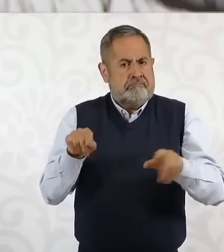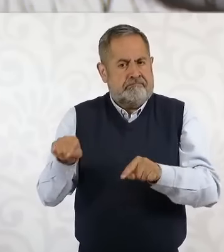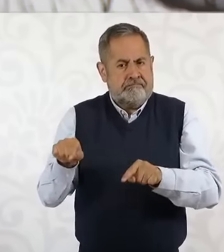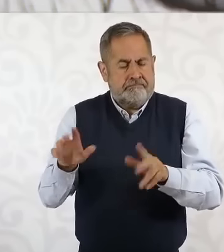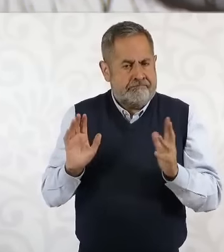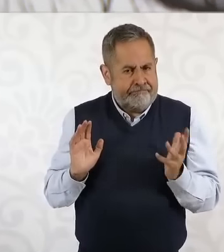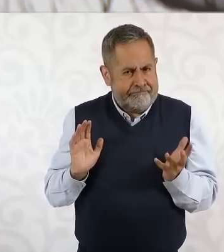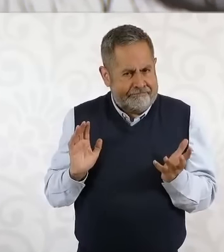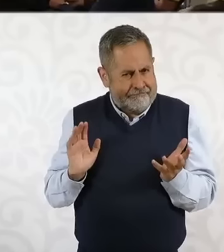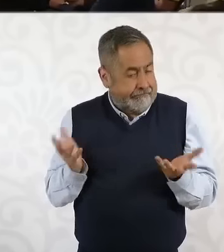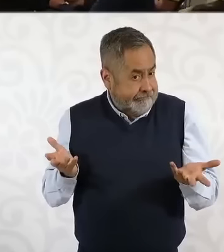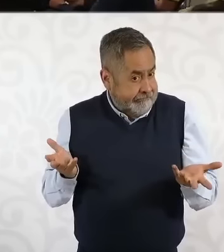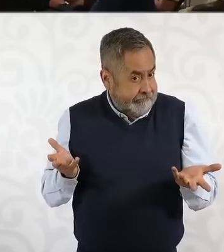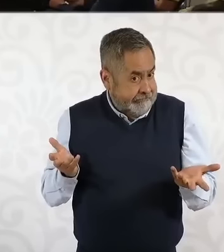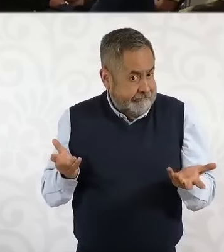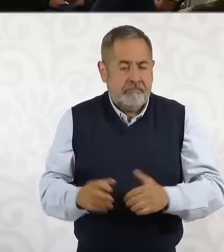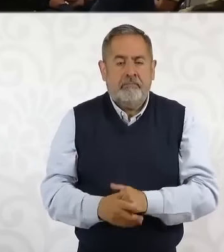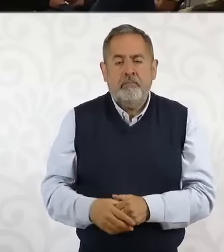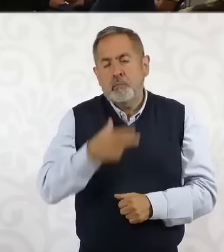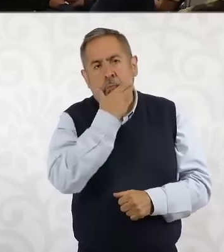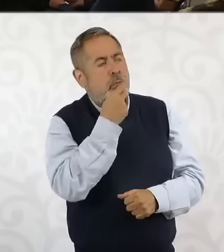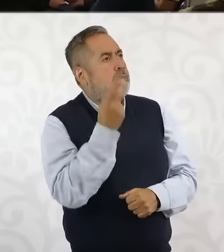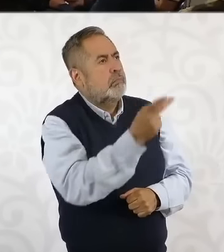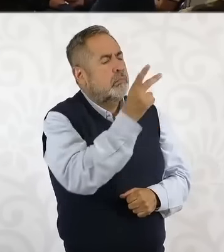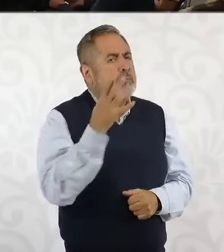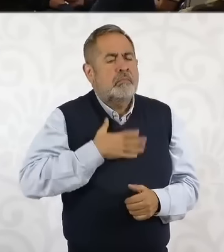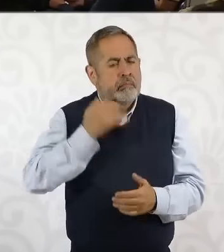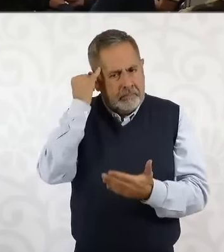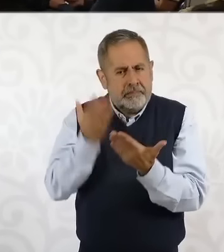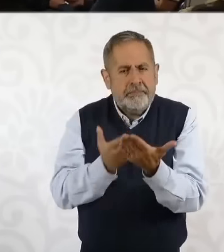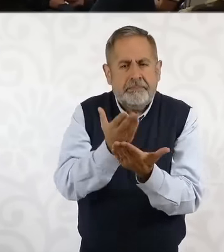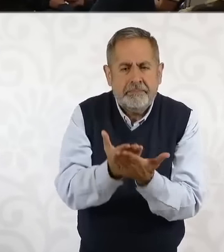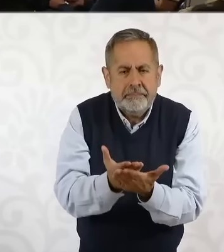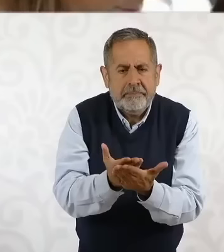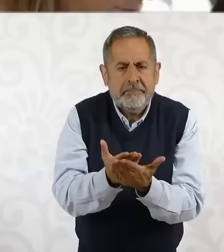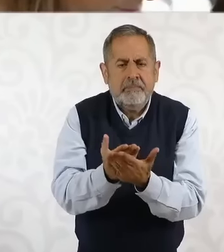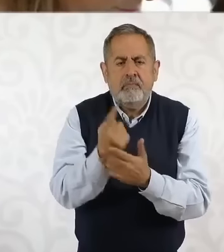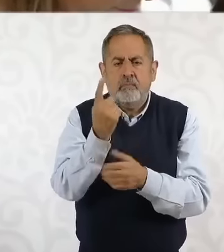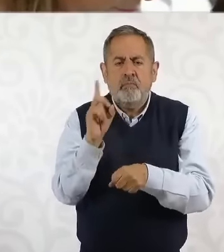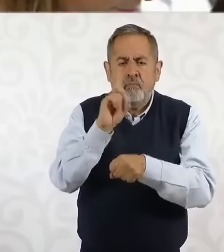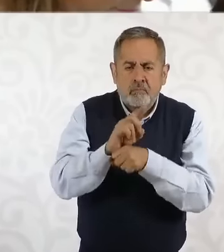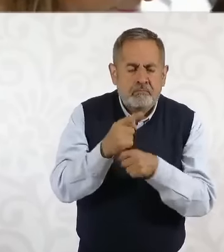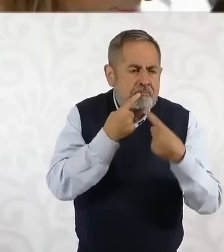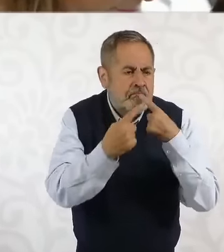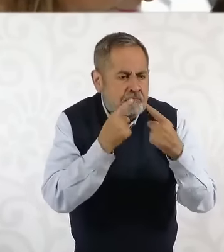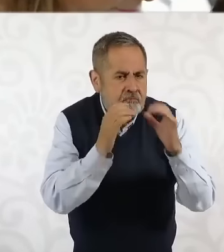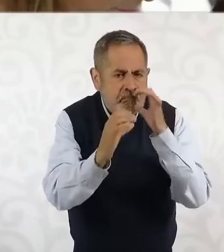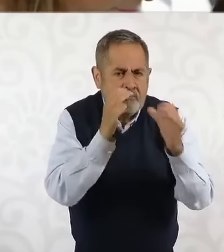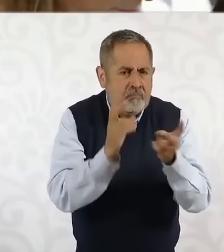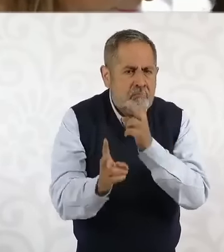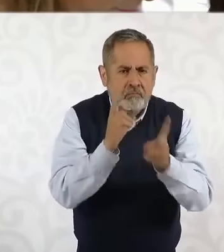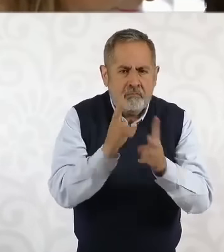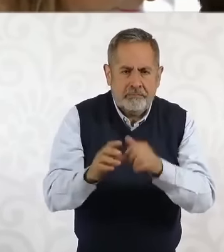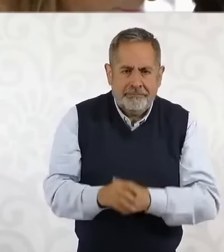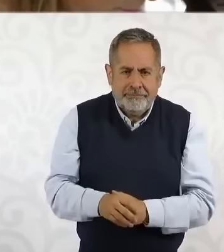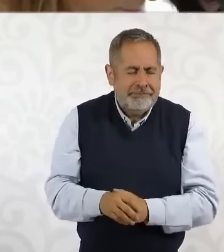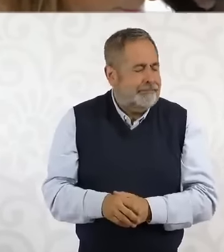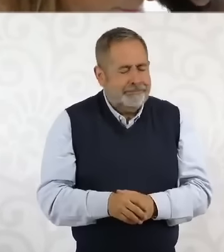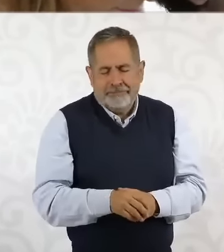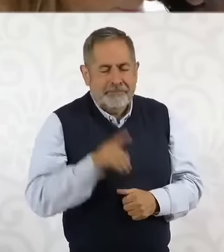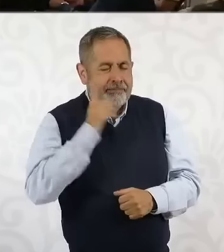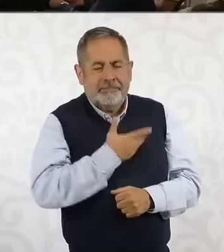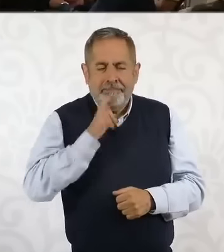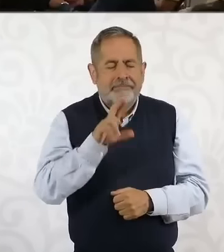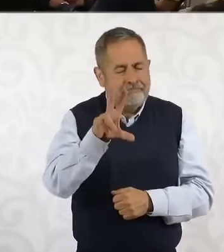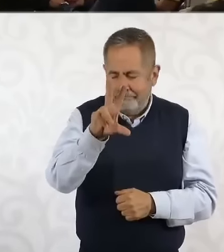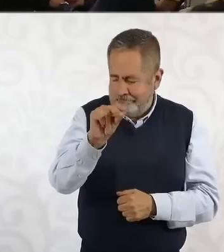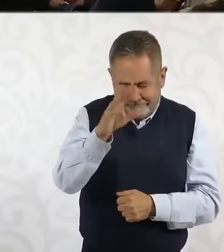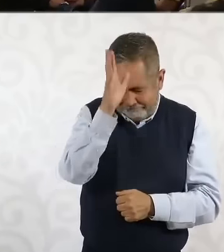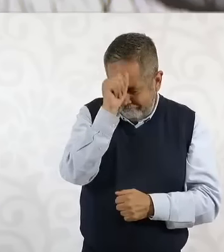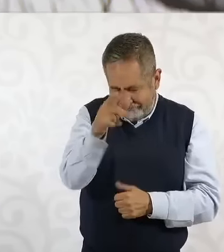Sí, la la propuesta es un diálogo donde haya la Sí, pero no no estoy de acuerdo con esa propuesta.